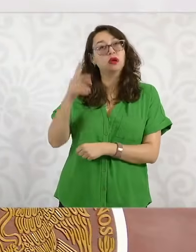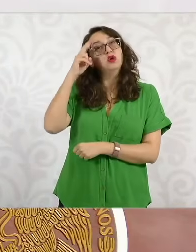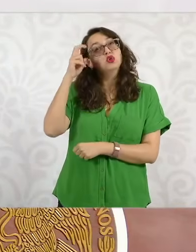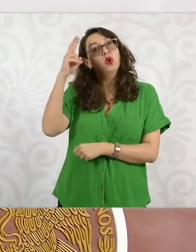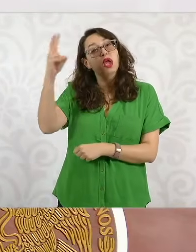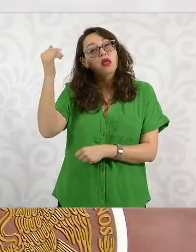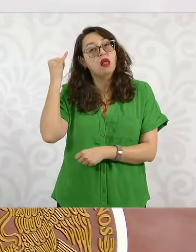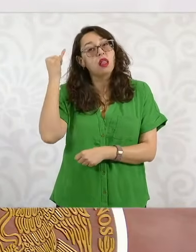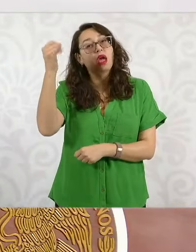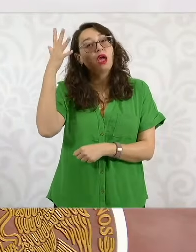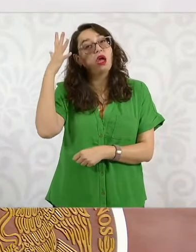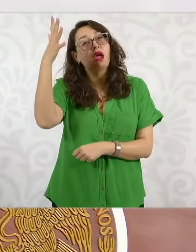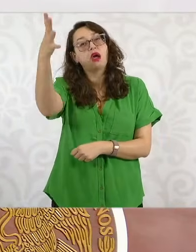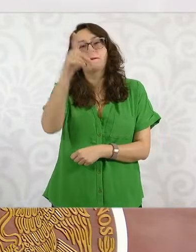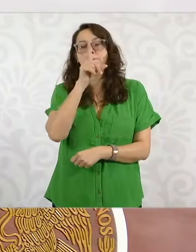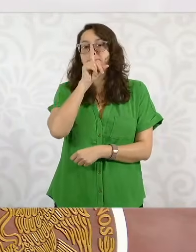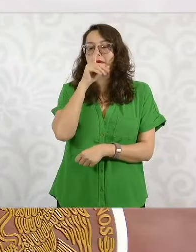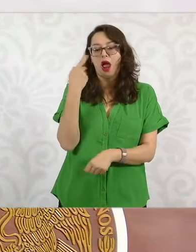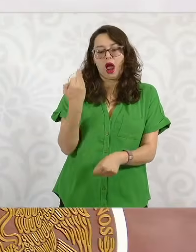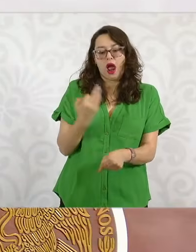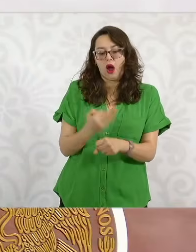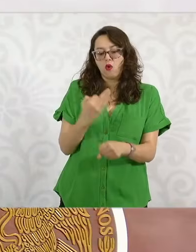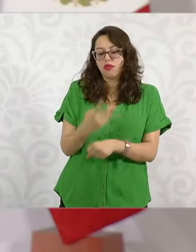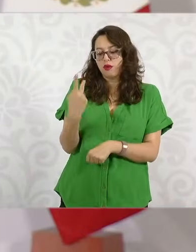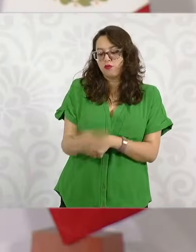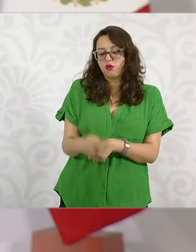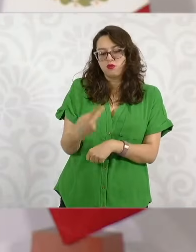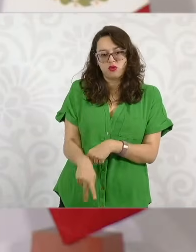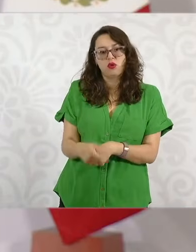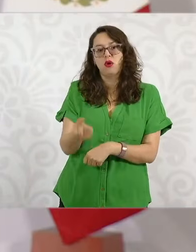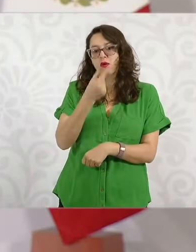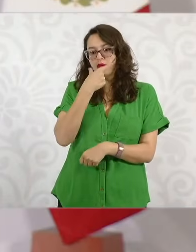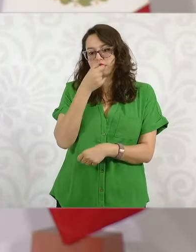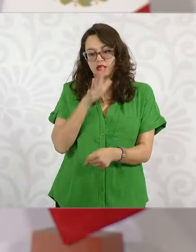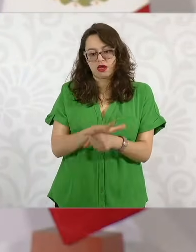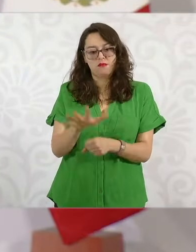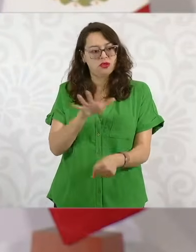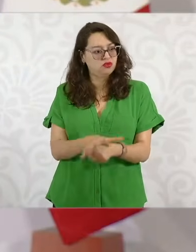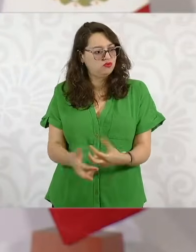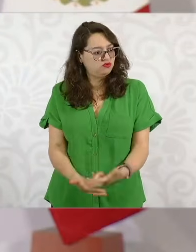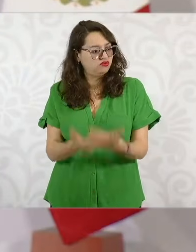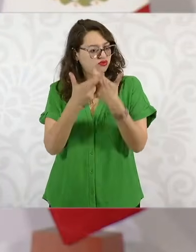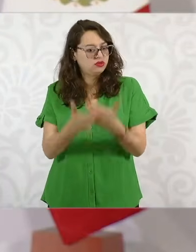es una necesidad estratégica para garantizar el abaso de medicamentos críticos. Le reitero,